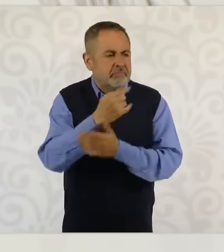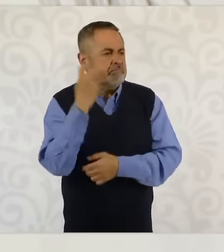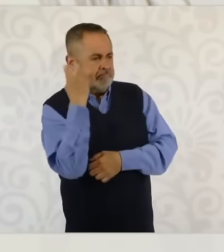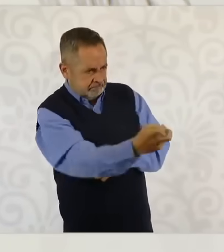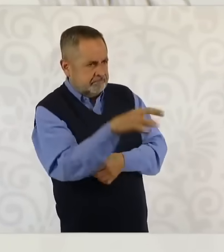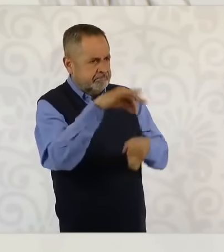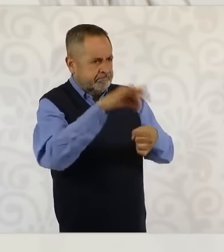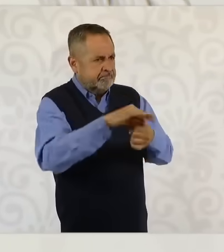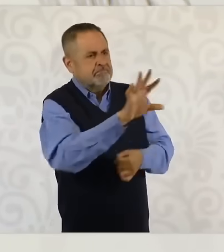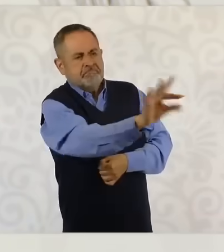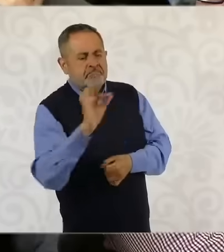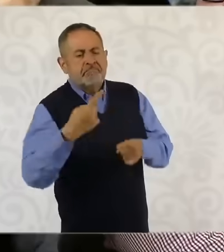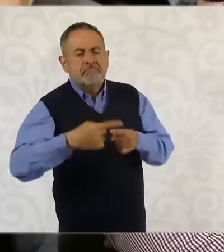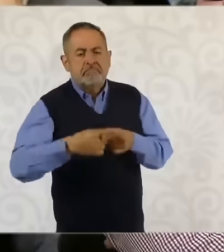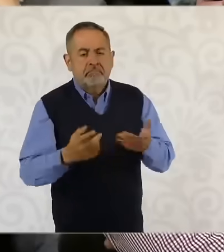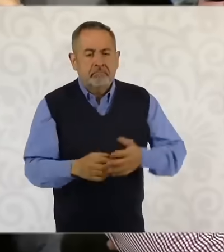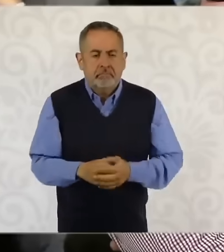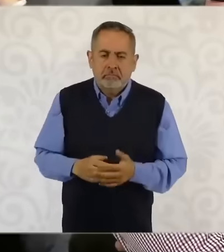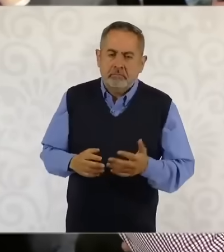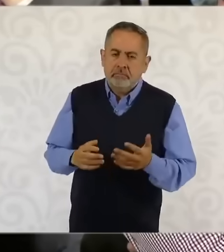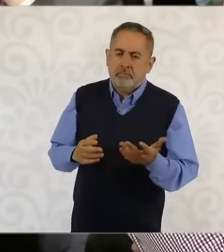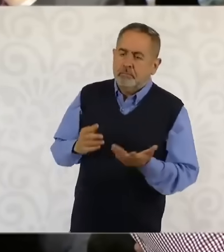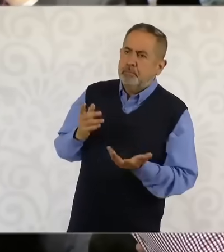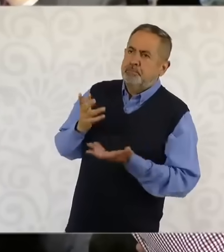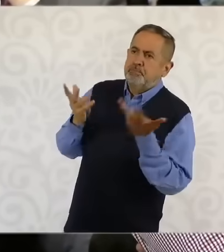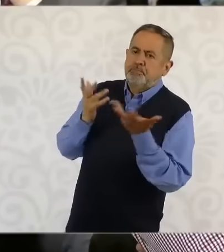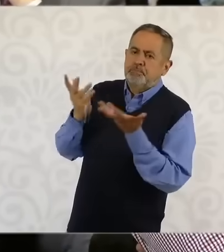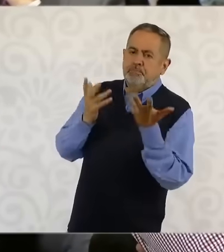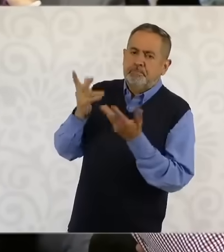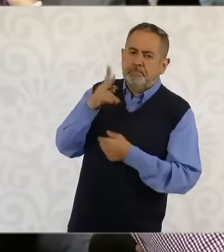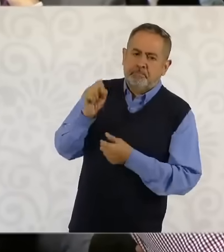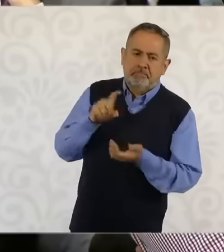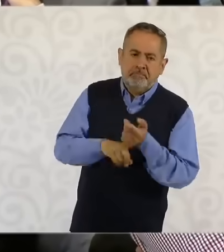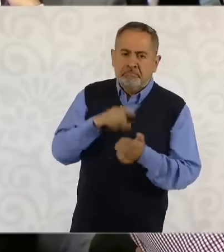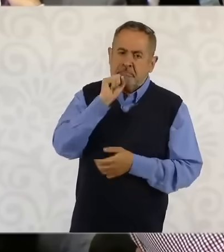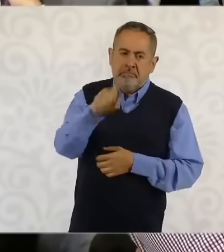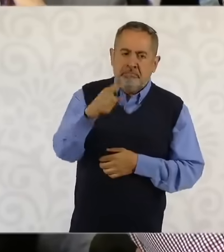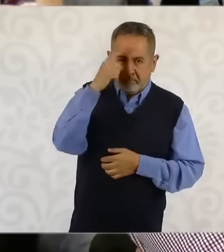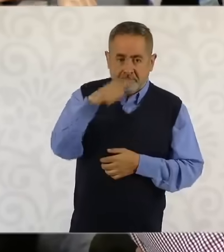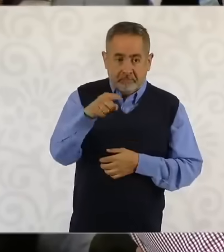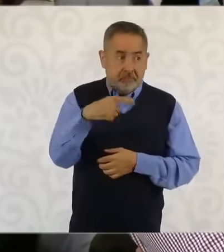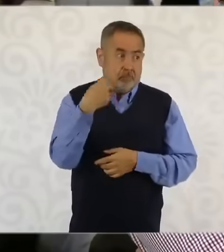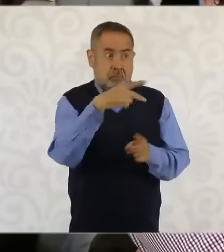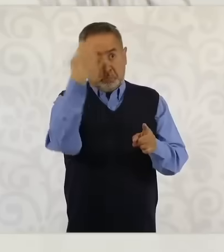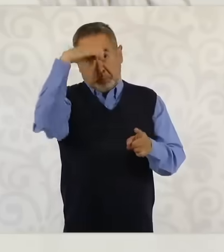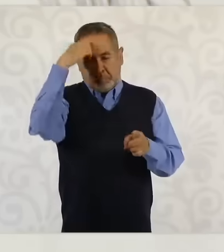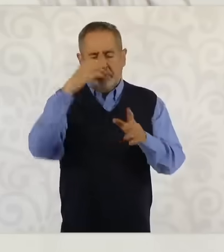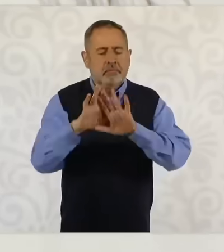fuera y se pues mire la eligieron también para con toda esa experiencia mi pregunta es ¿quién la